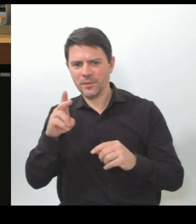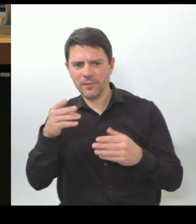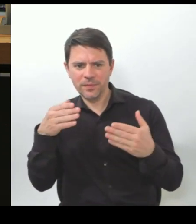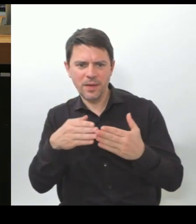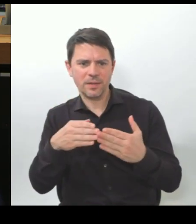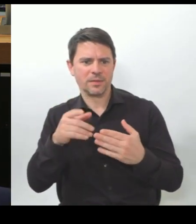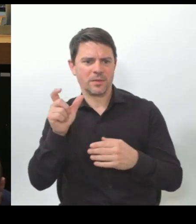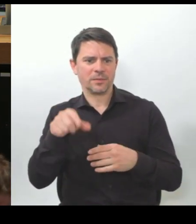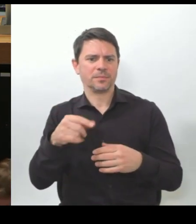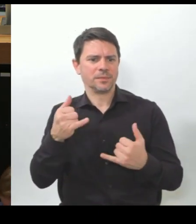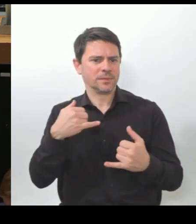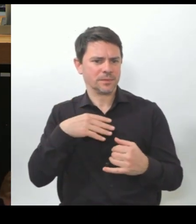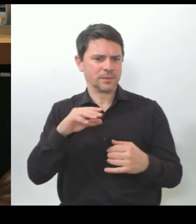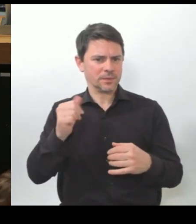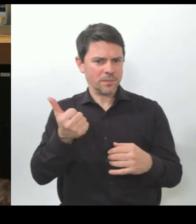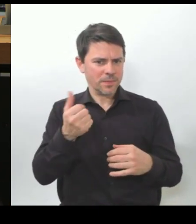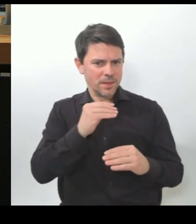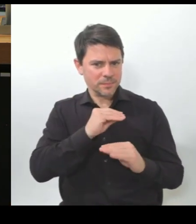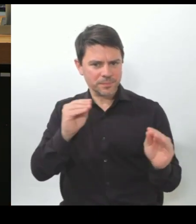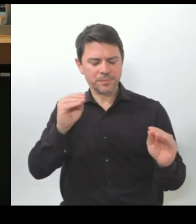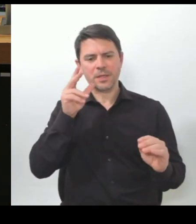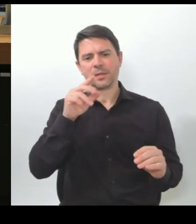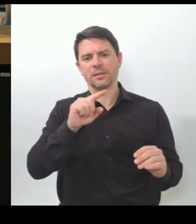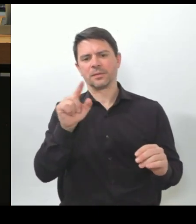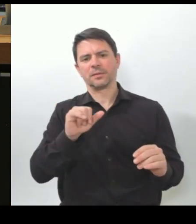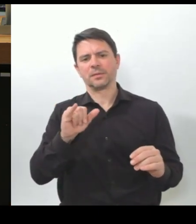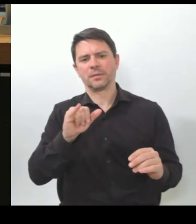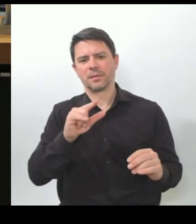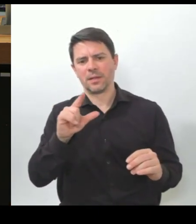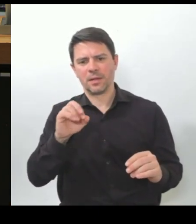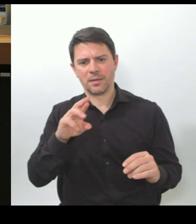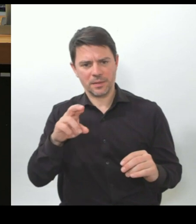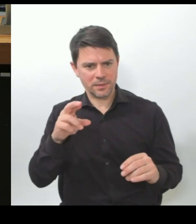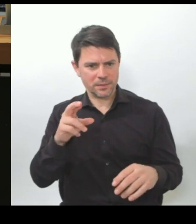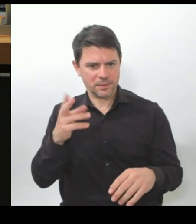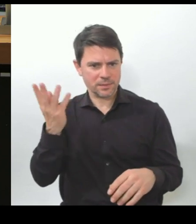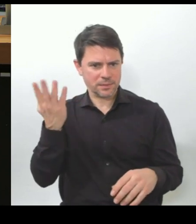tränenreich den Bürgern 2016 erklärt "Ja, jetzt kommt die Ost-Variante